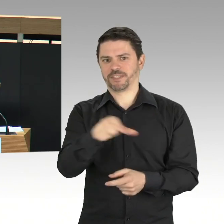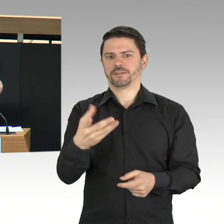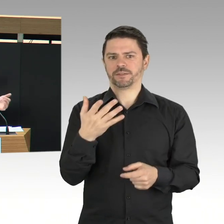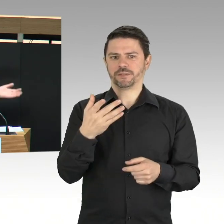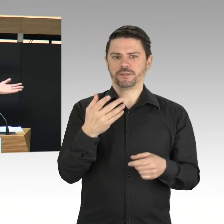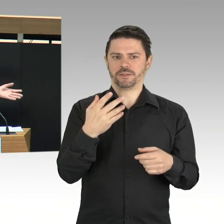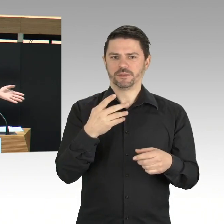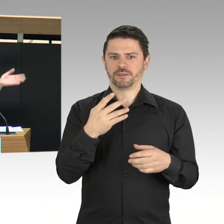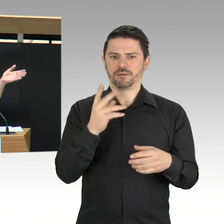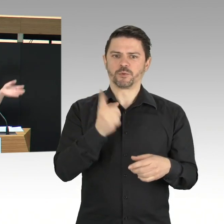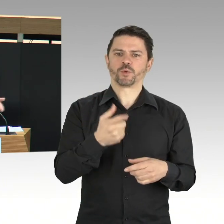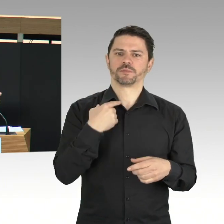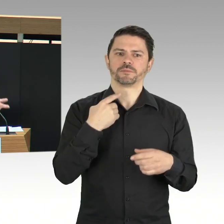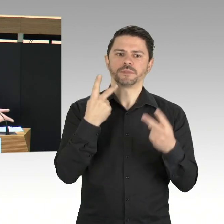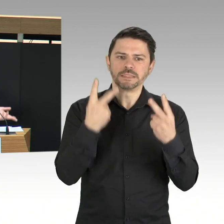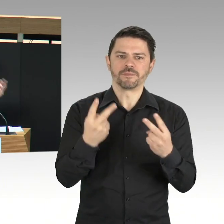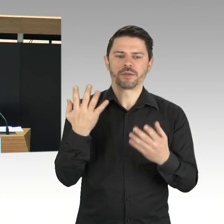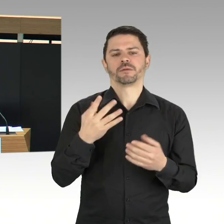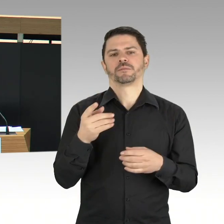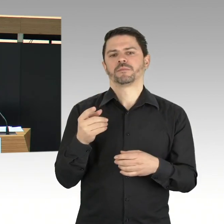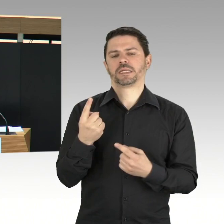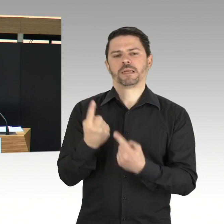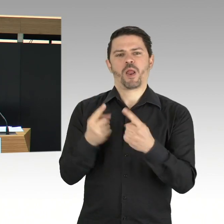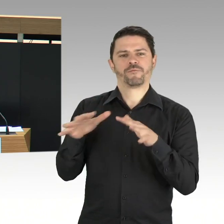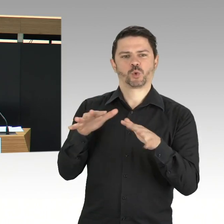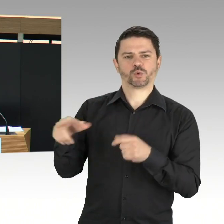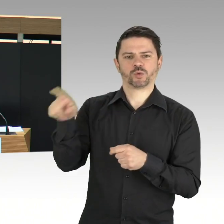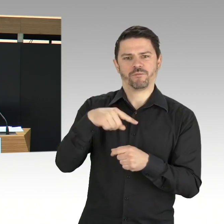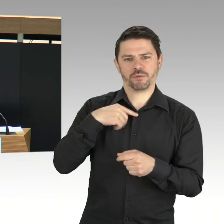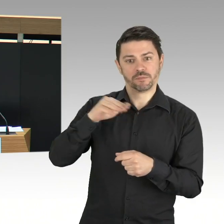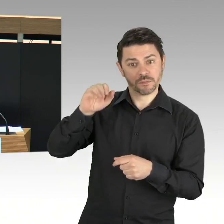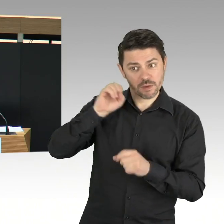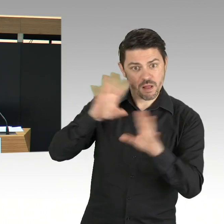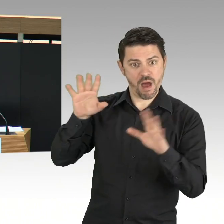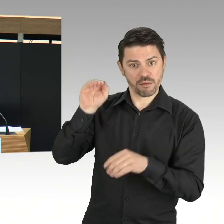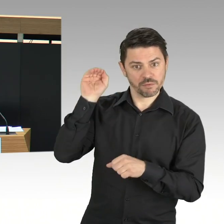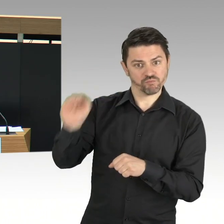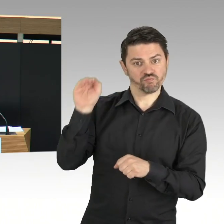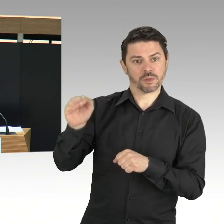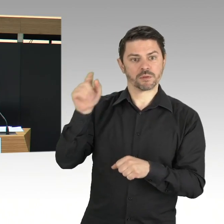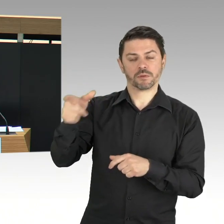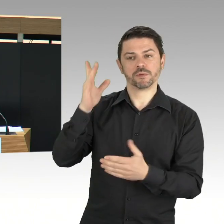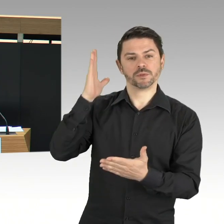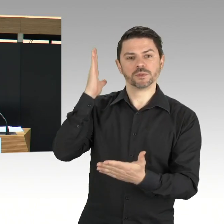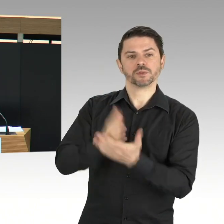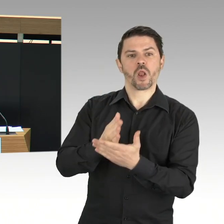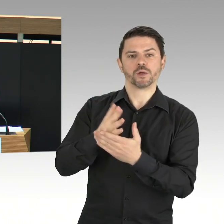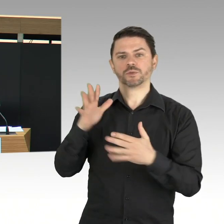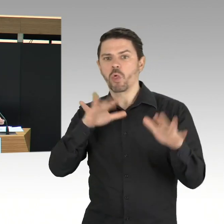als würden wir jetzt alle unbeschwert ins Mieterparadies schaukeln können, das hätten wir gerne anders gehabt. Ja, wir betreten juristisches Neuland